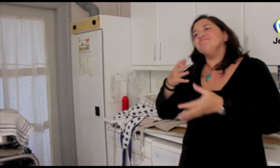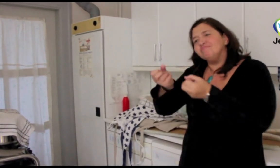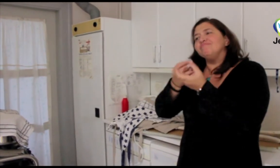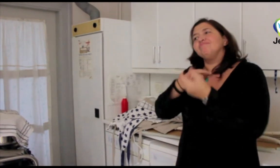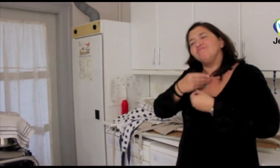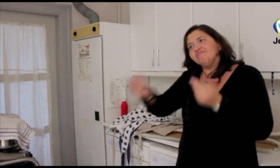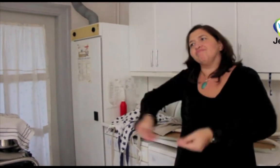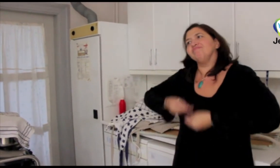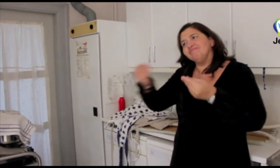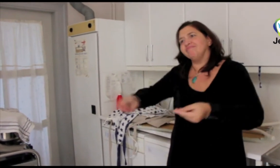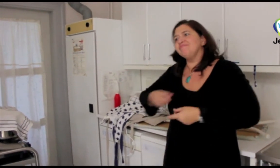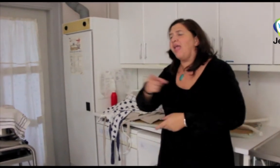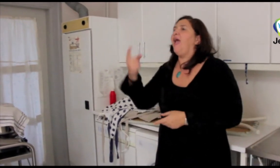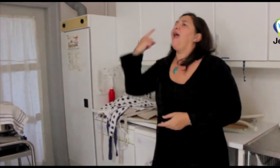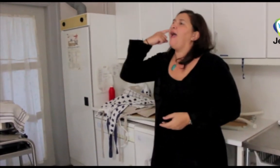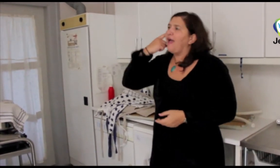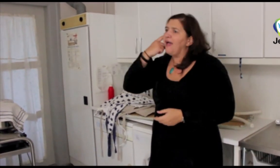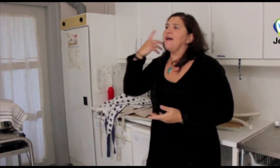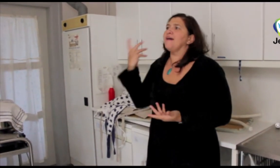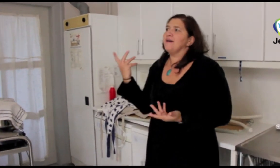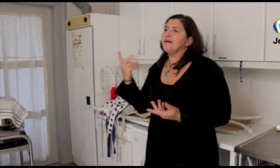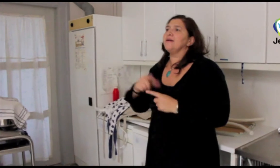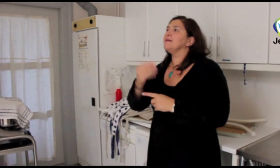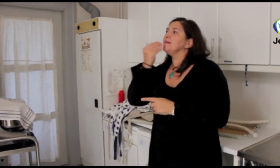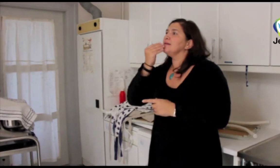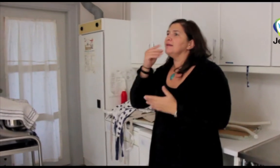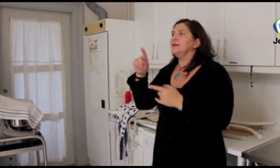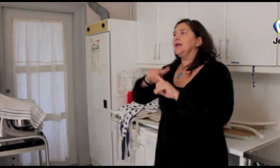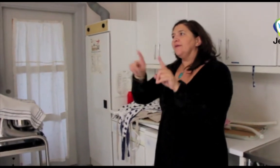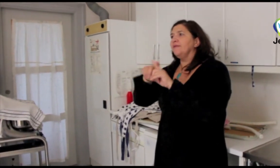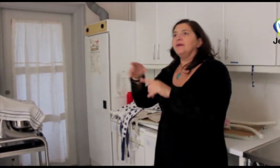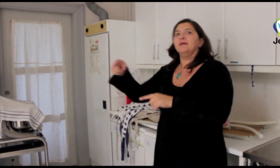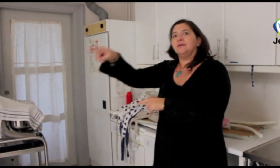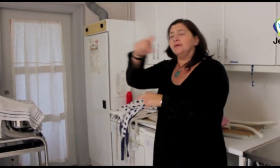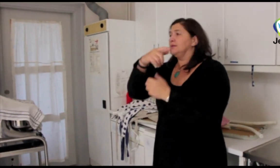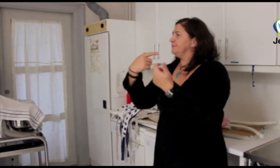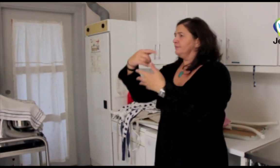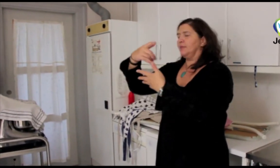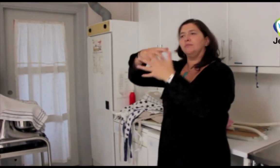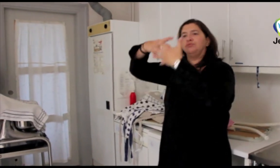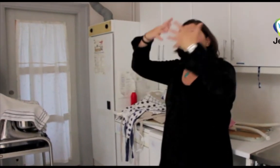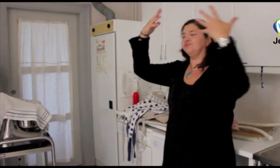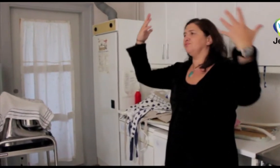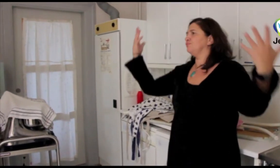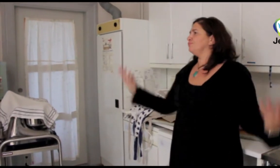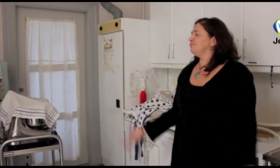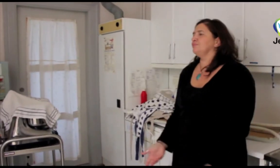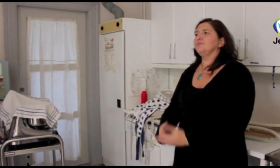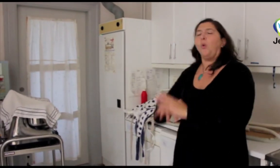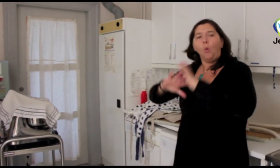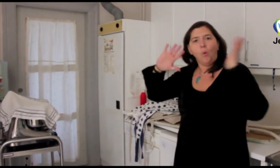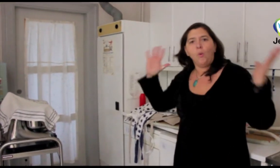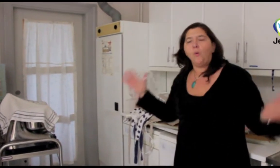Ilyen információkat adok a gyerekeknek, különböző dolgokról. Rengeteg témát tanítok, mindent.